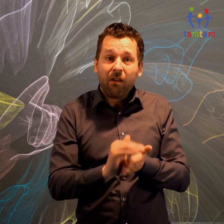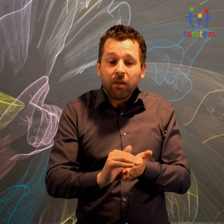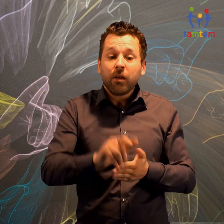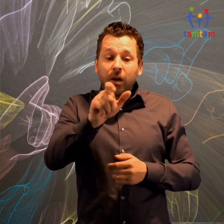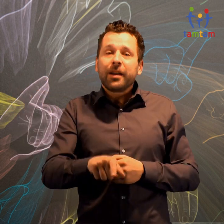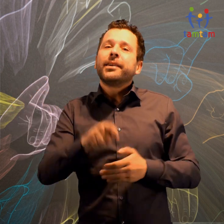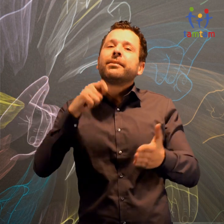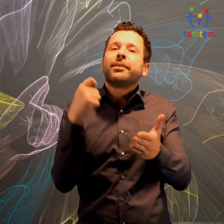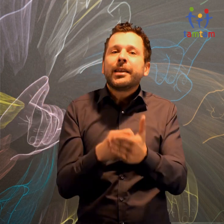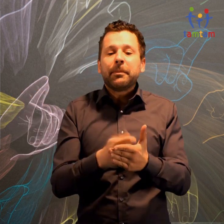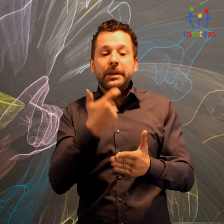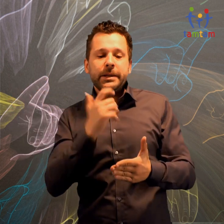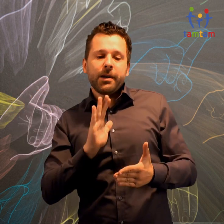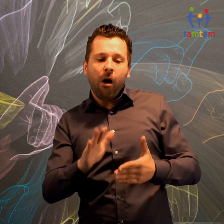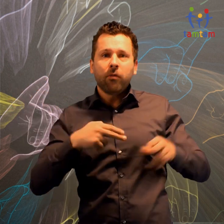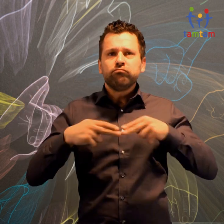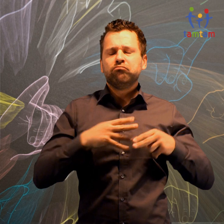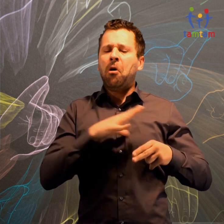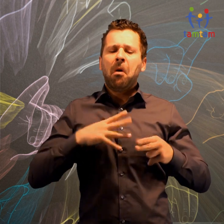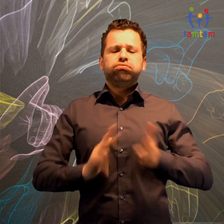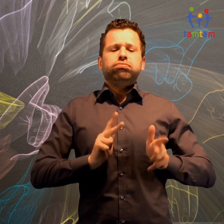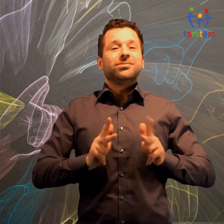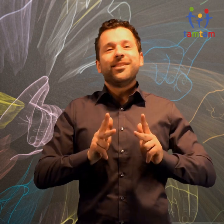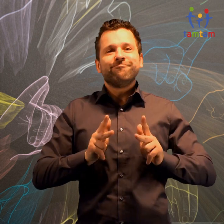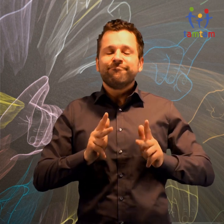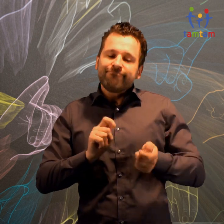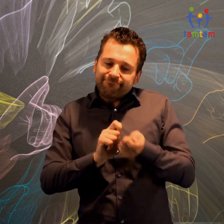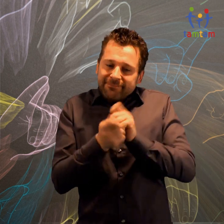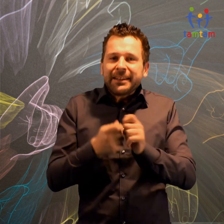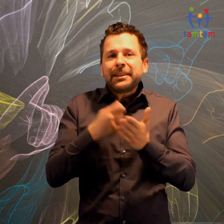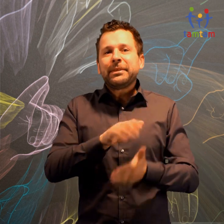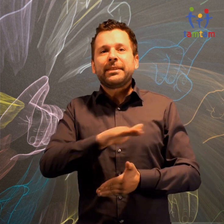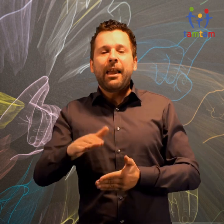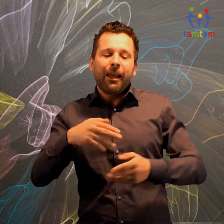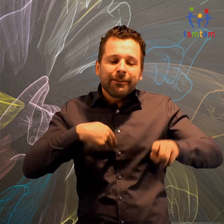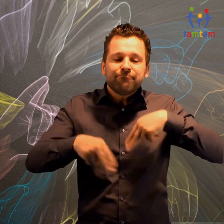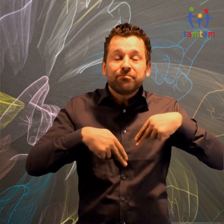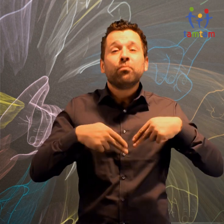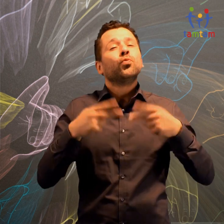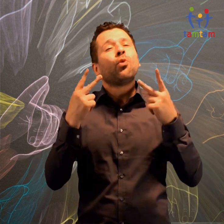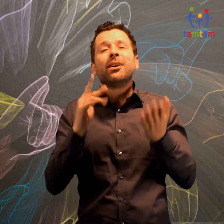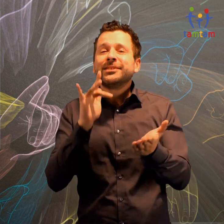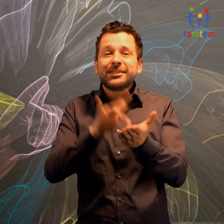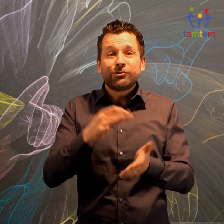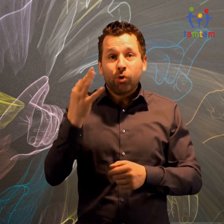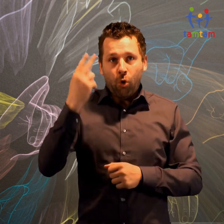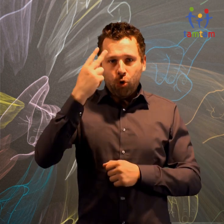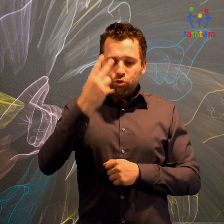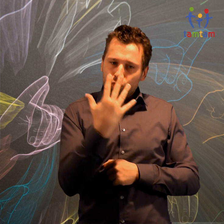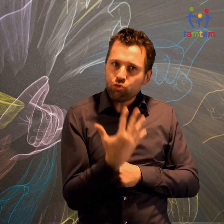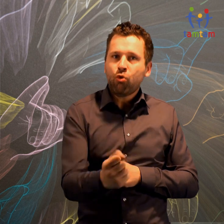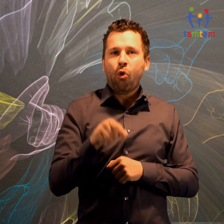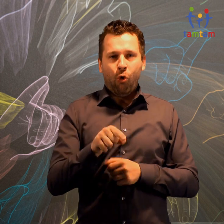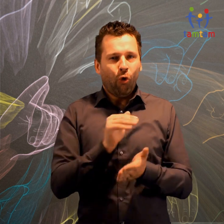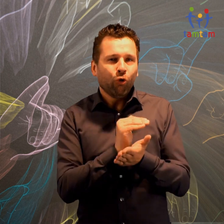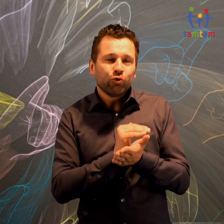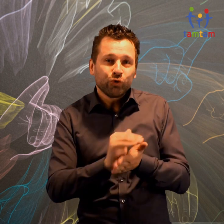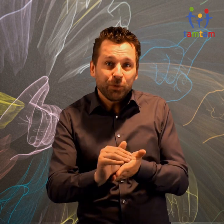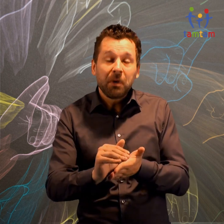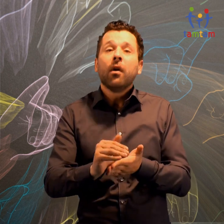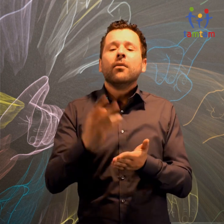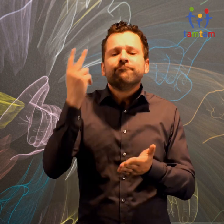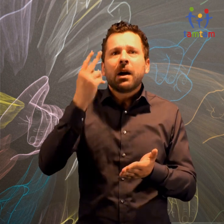Snažte se dětem podávat taková sdělení, která pro ně budou srozumitelná.